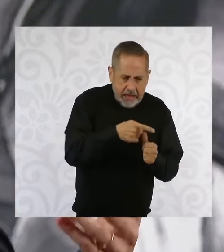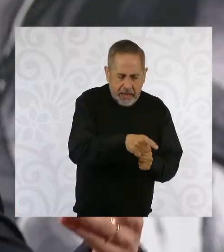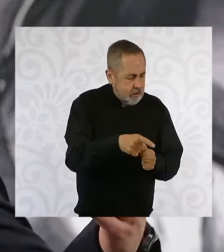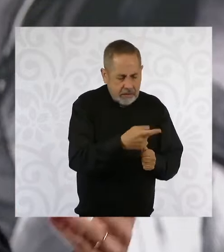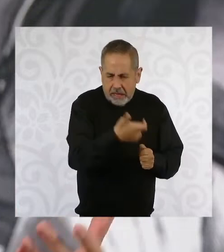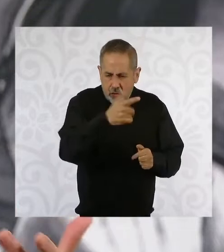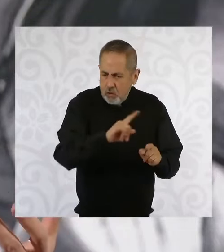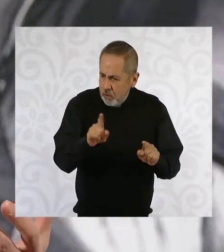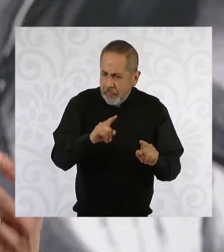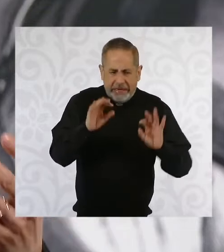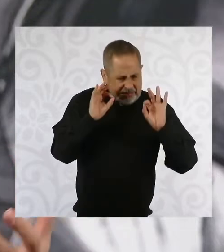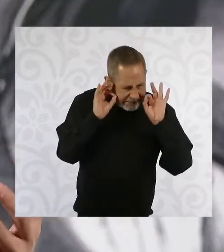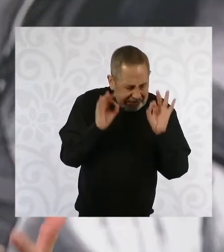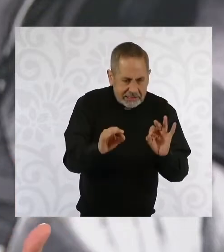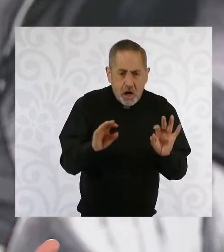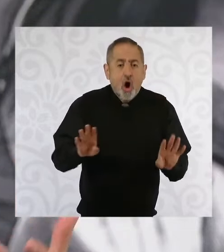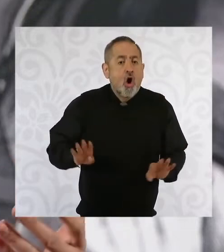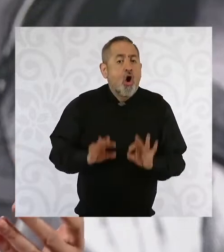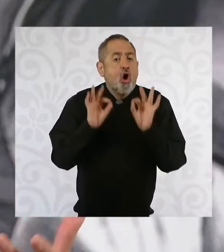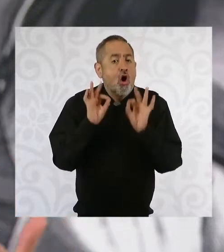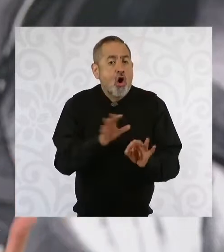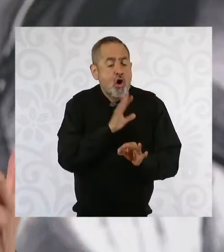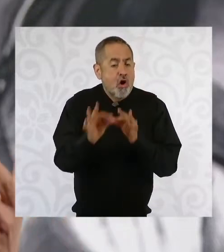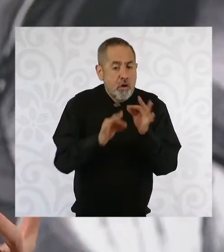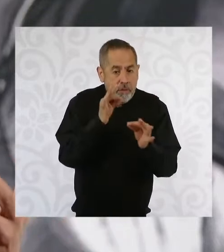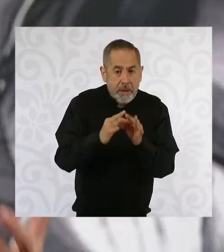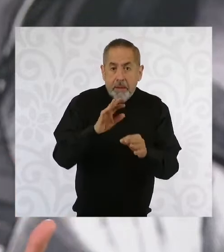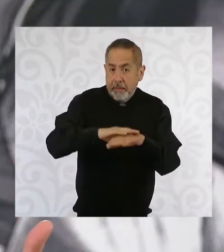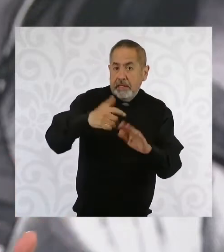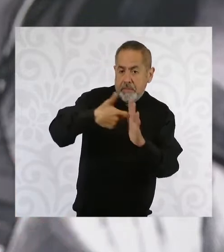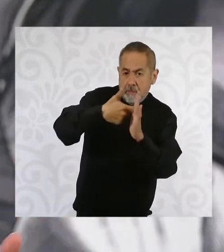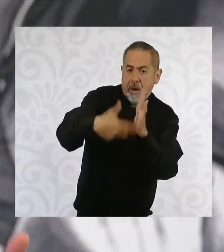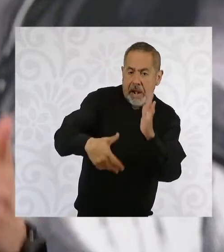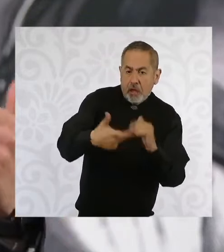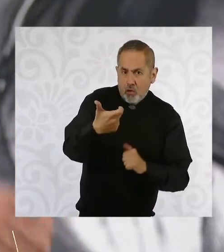Cómo podemos construir este vehículo de la manera más barata posible en la mejor